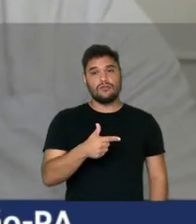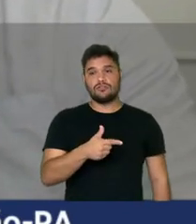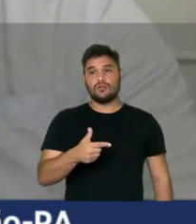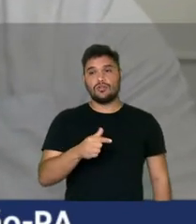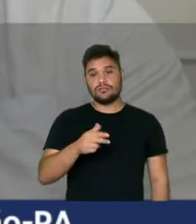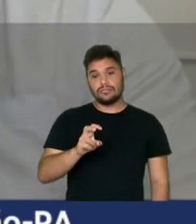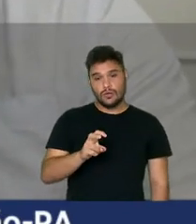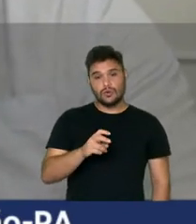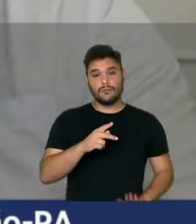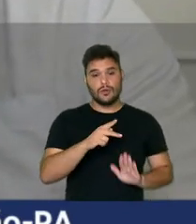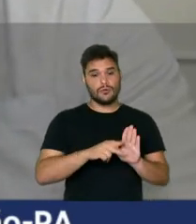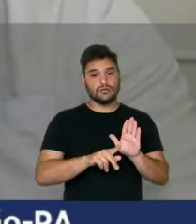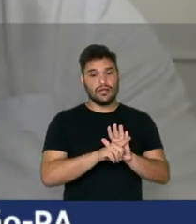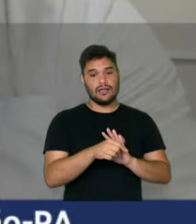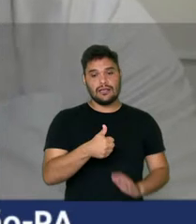ORÇAMENTÁRIA E FINANCEIRA DO